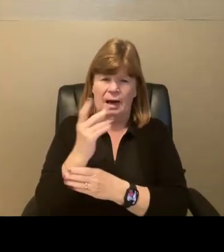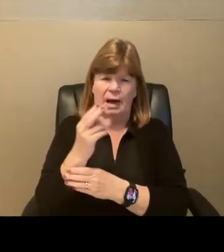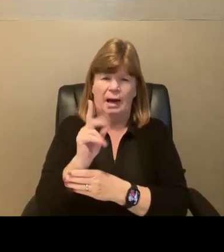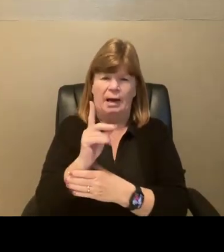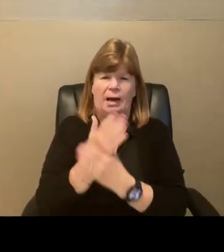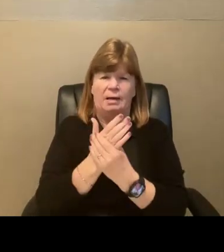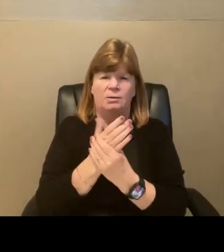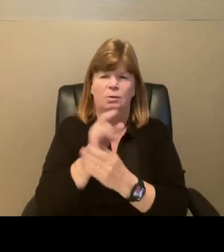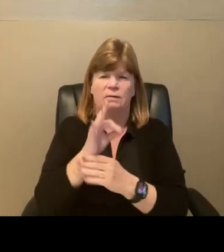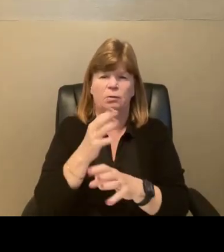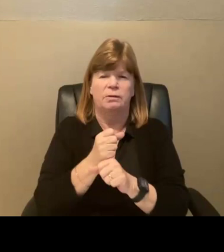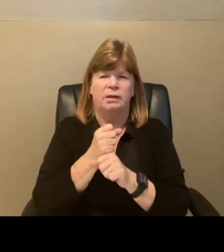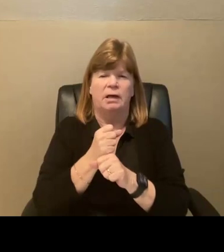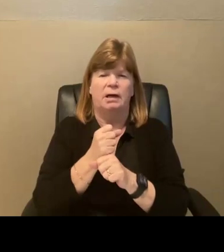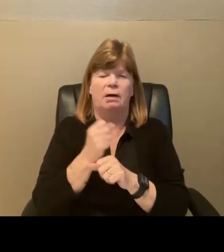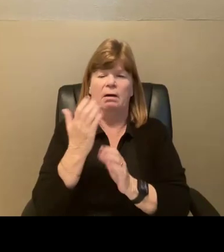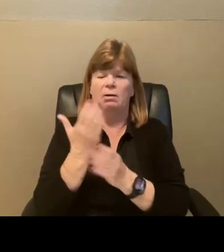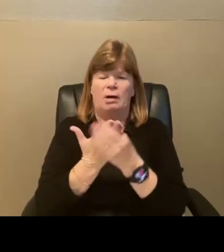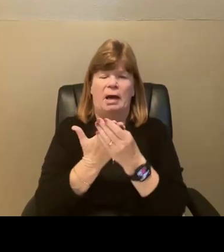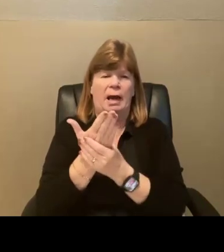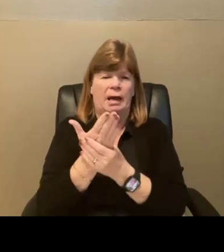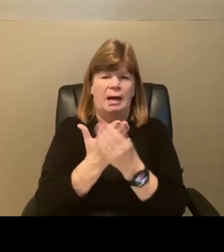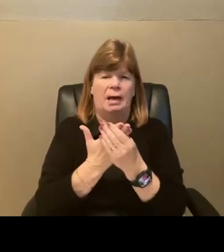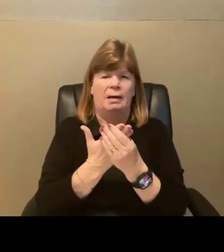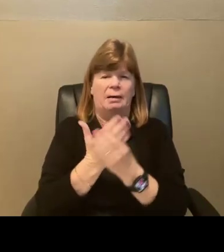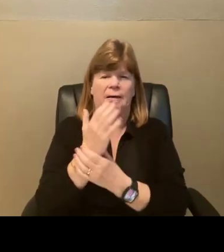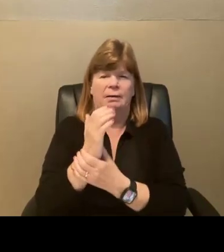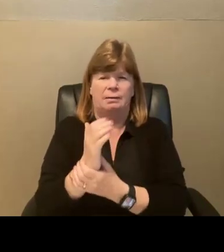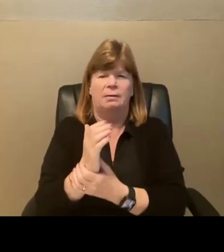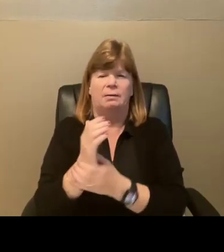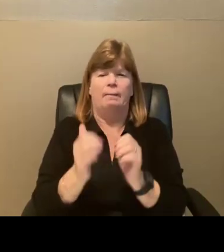Si tuvieras una contractura en tu mano, esta sería la posición más funcional.